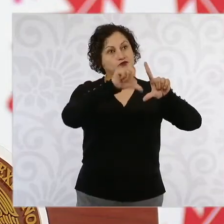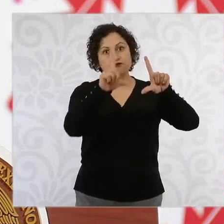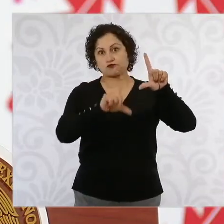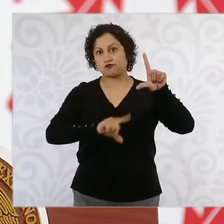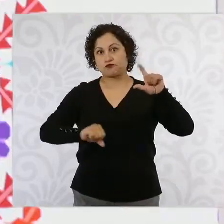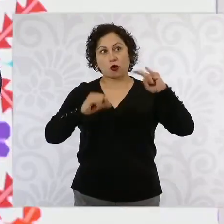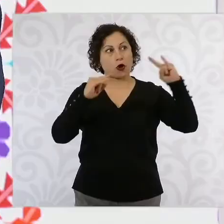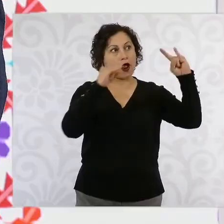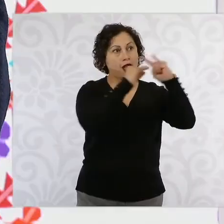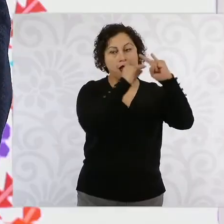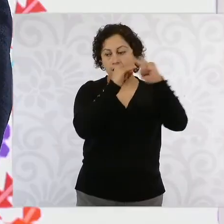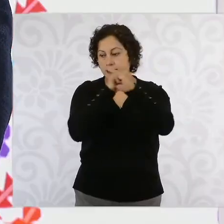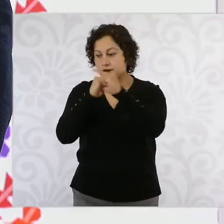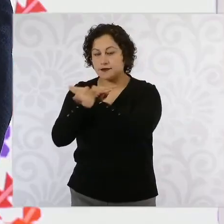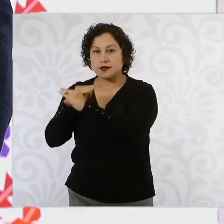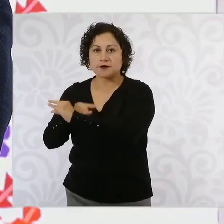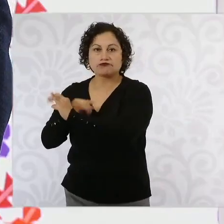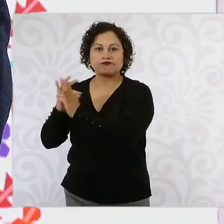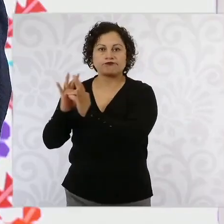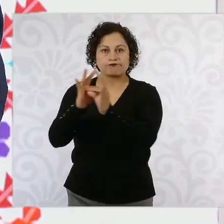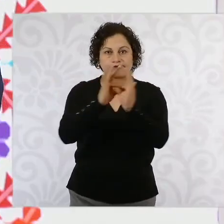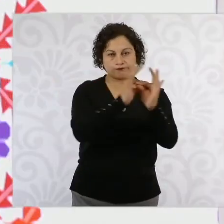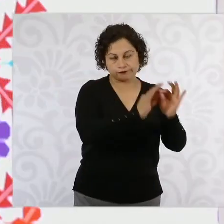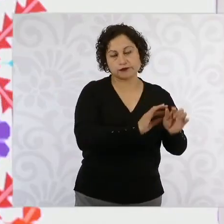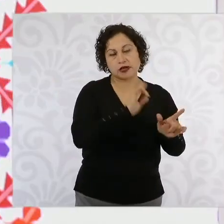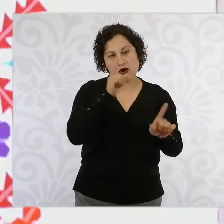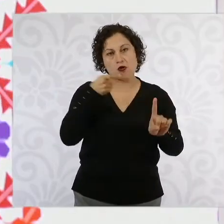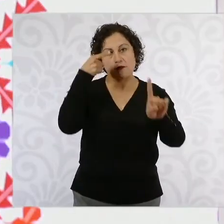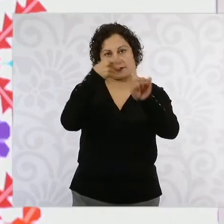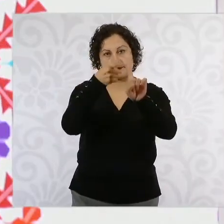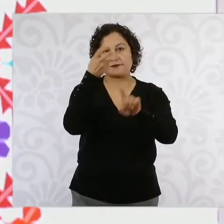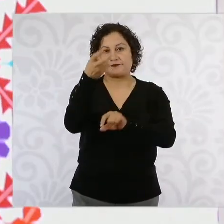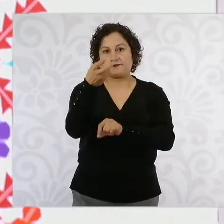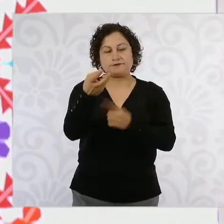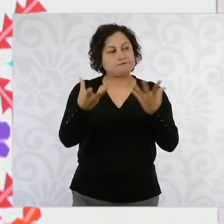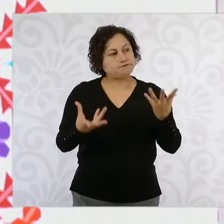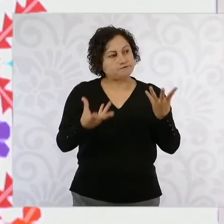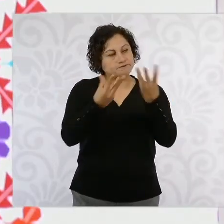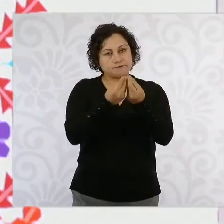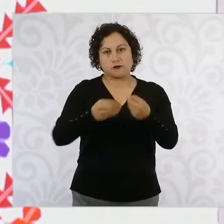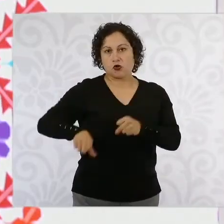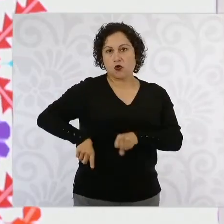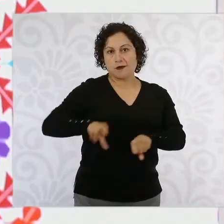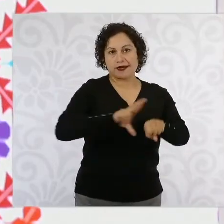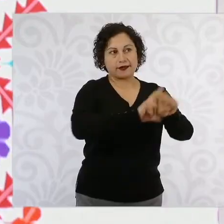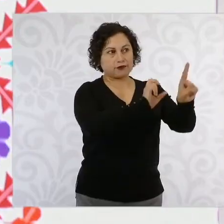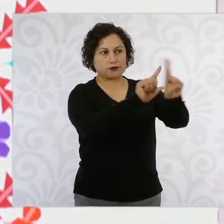estado haciendo con todos los gobernadores para definir claramente los proyectos estratégicos